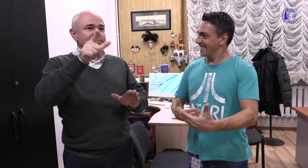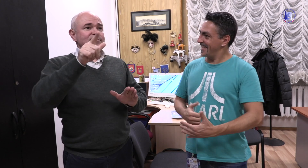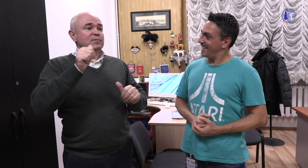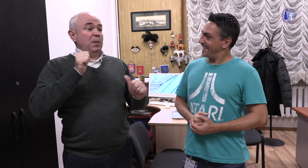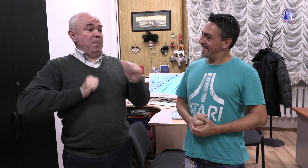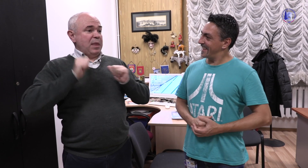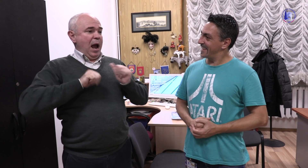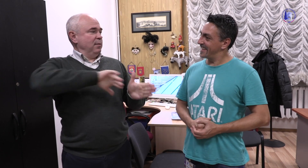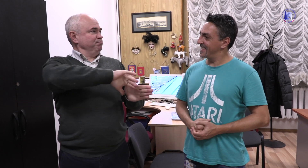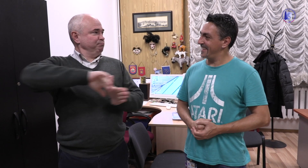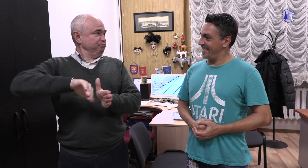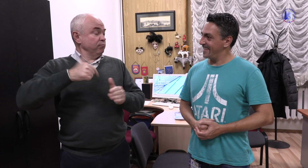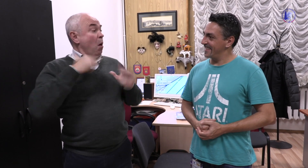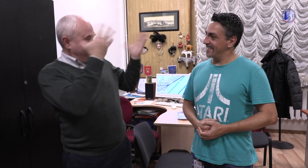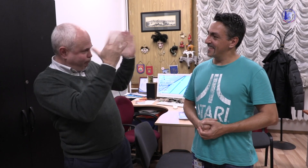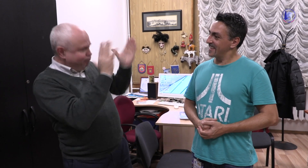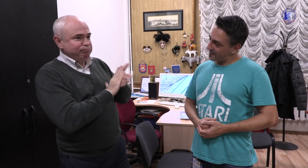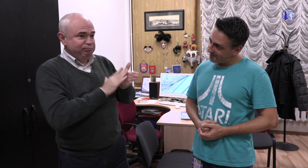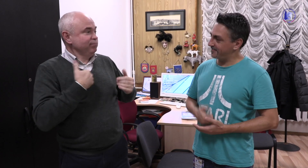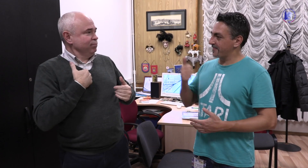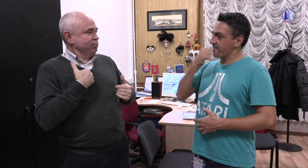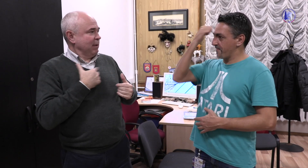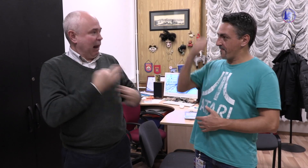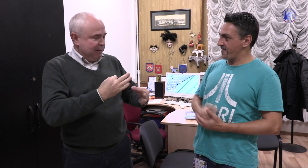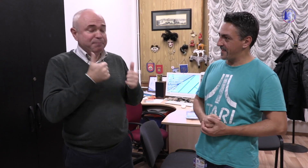Хватит о моноспектакле. (Он был прекрасен, честь и хвала вам.)